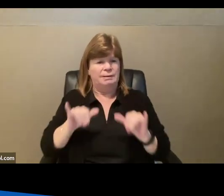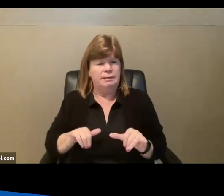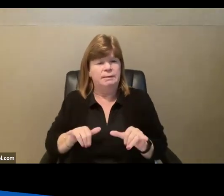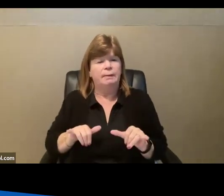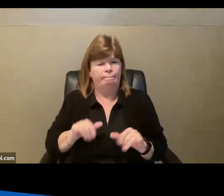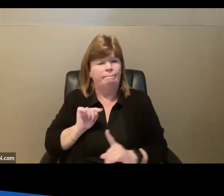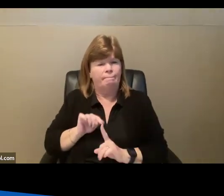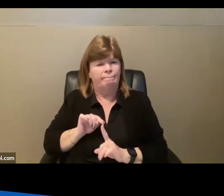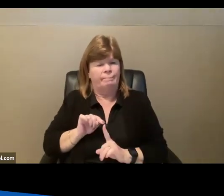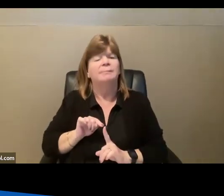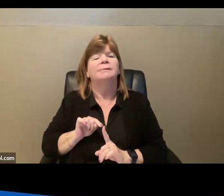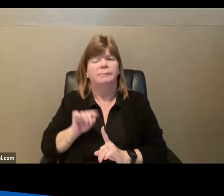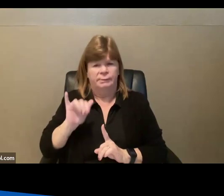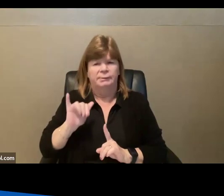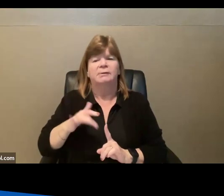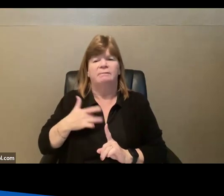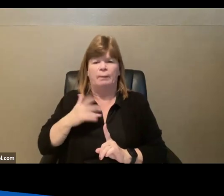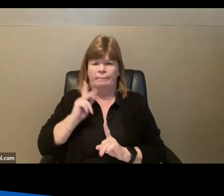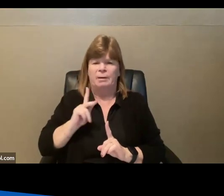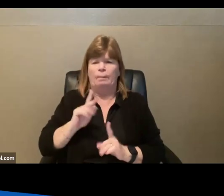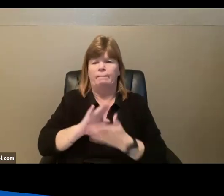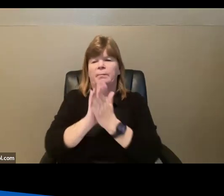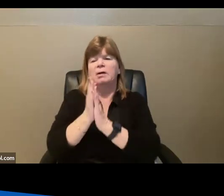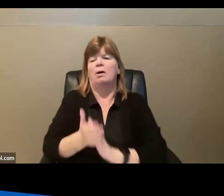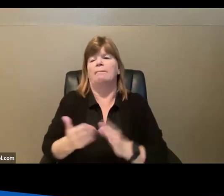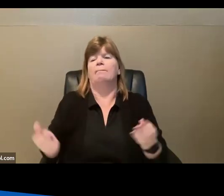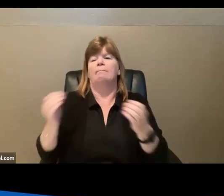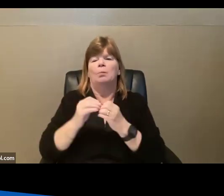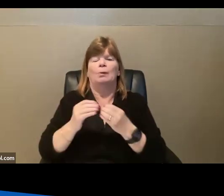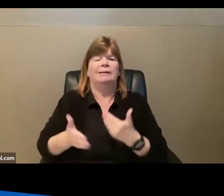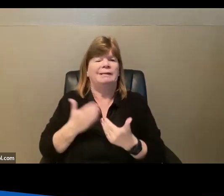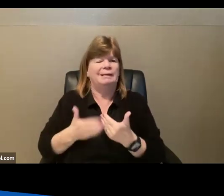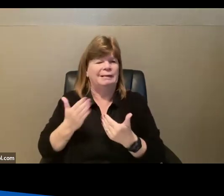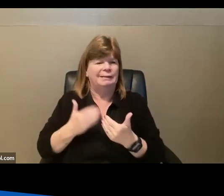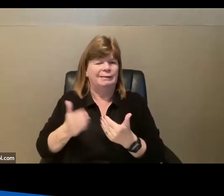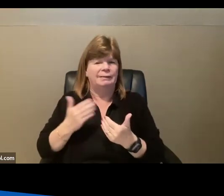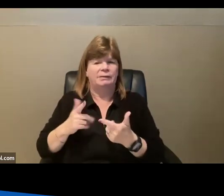se pensó que las personas serían más susceptibles a que el COVID